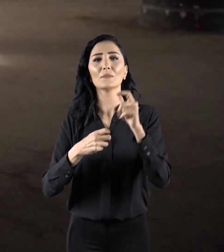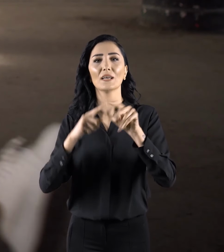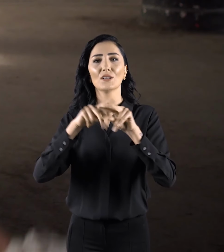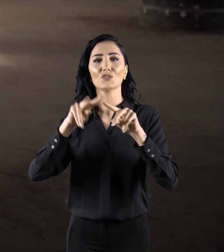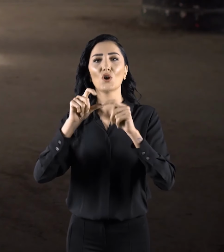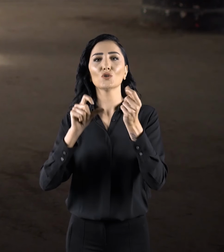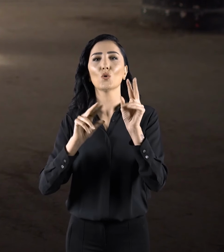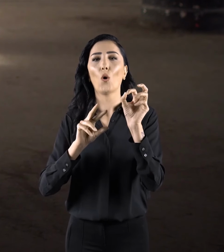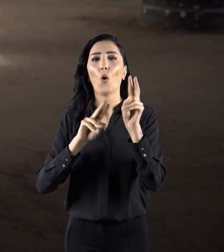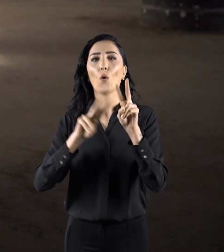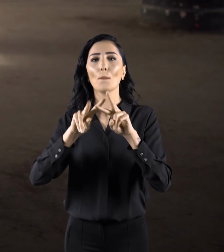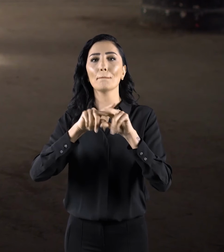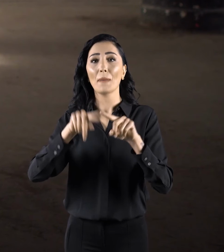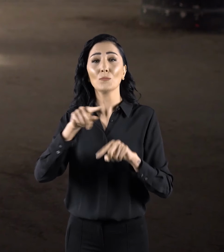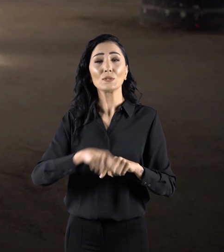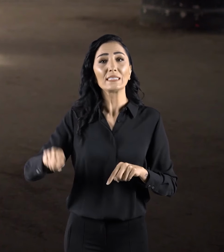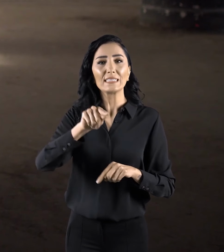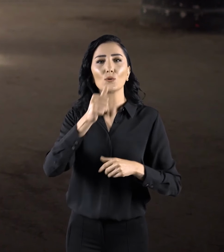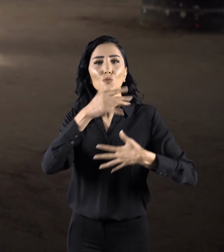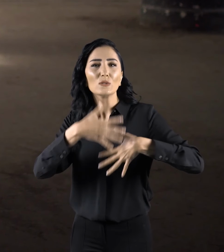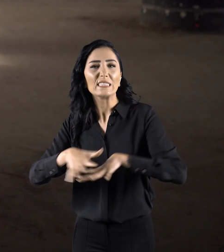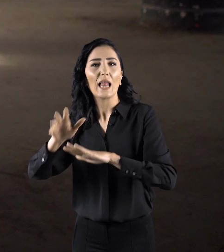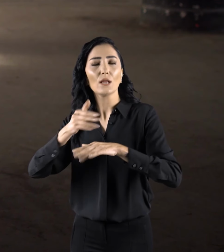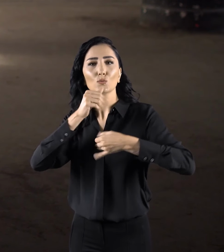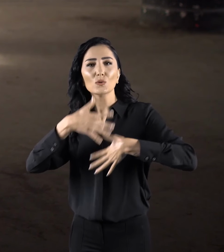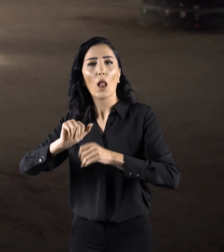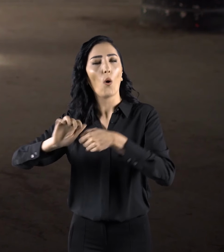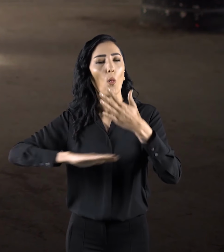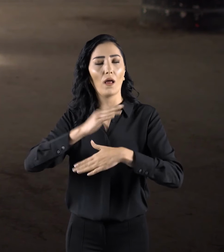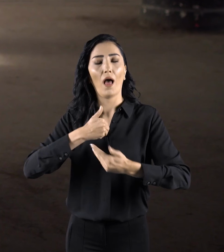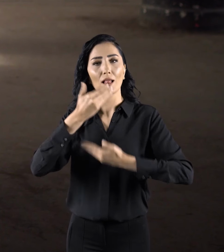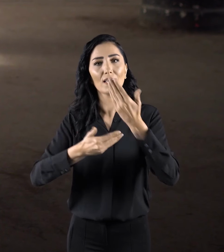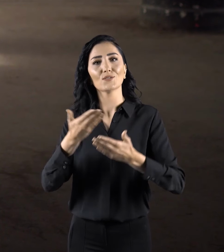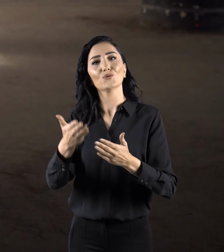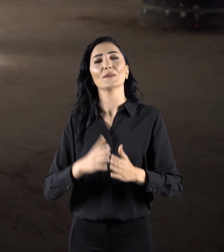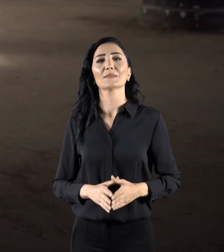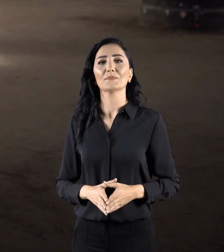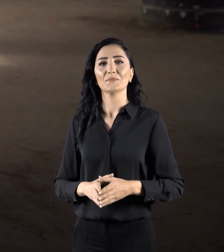Merhaba benim adım Cansu Okman. Bugün sizlerle beraber sel ve sel afetini konuşacağız.